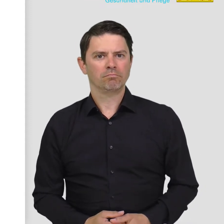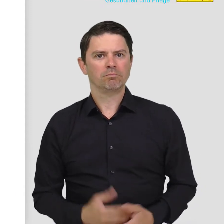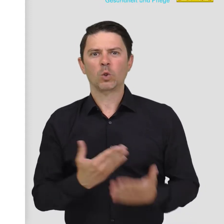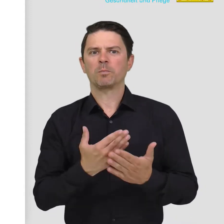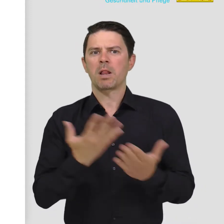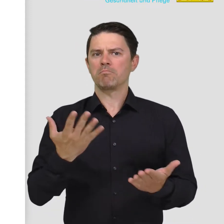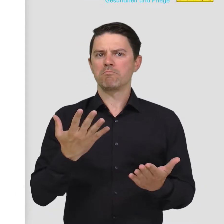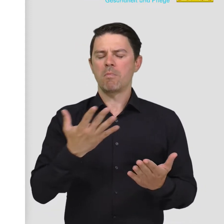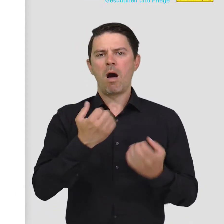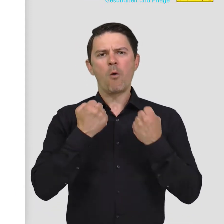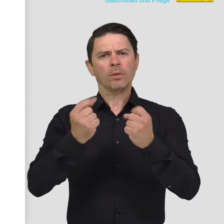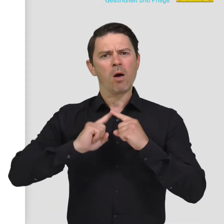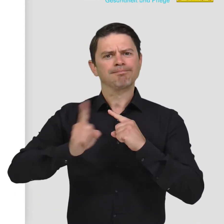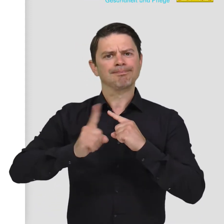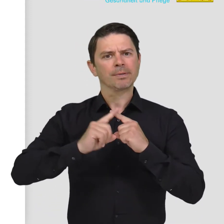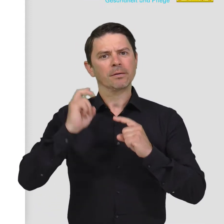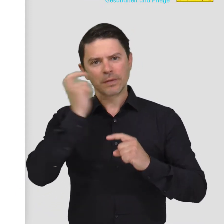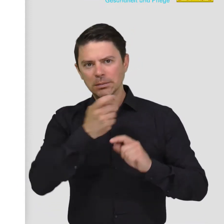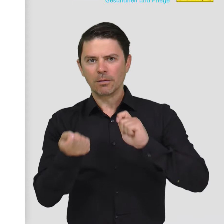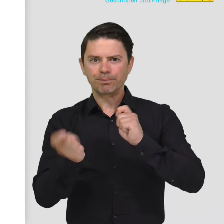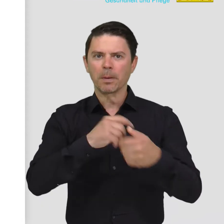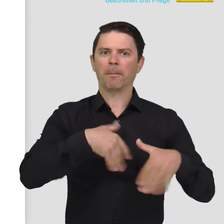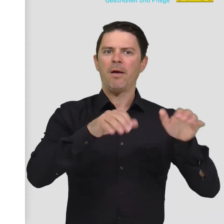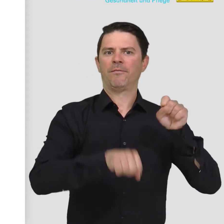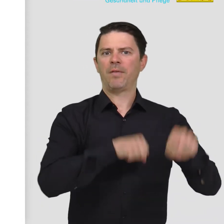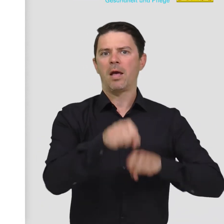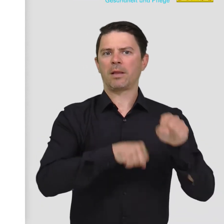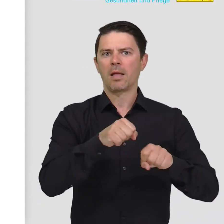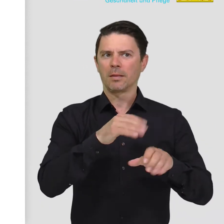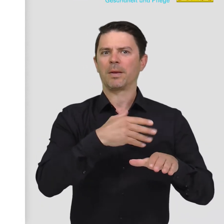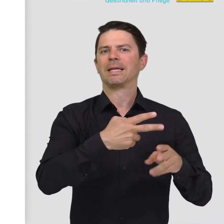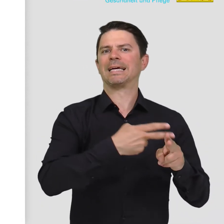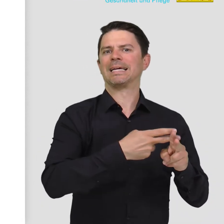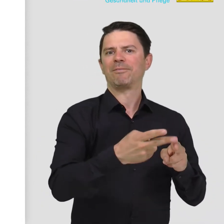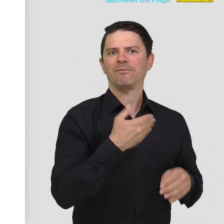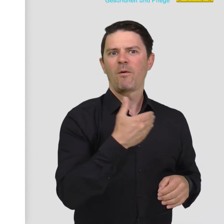Fahren Sie öfter mit dem Fahrrad statt mit dem Auto,